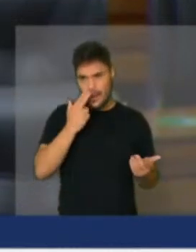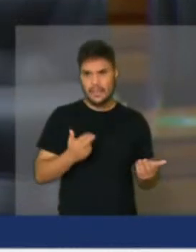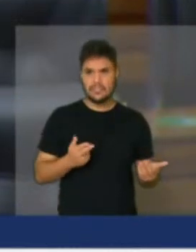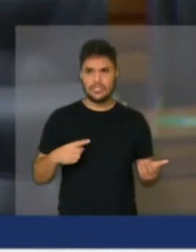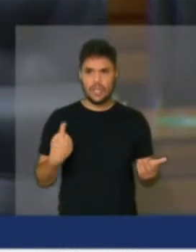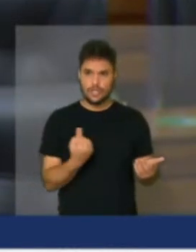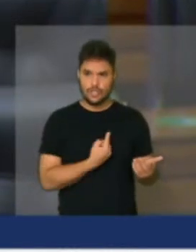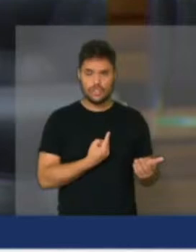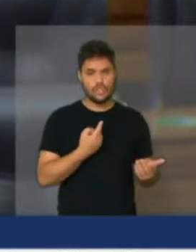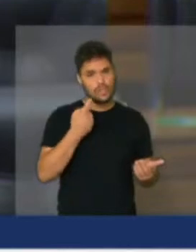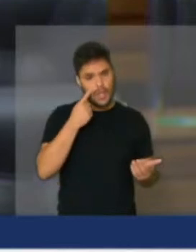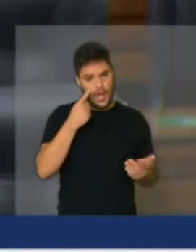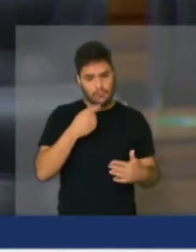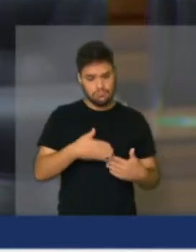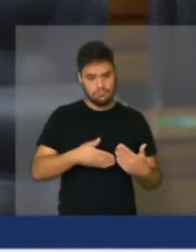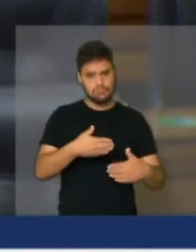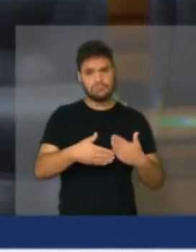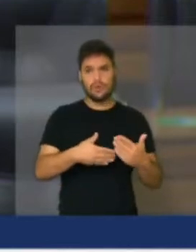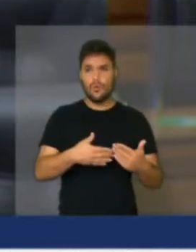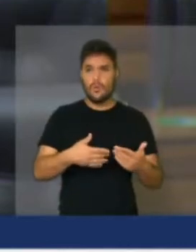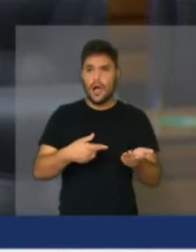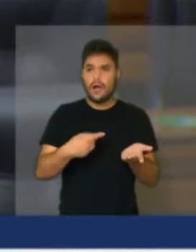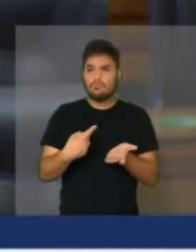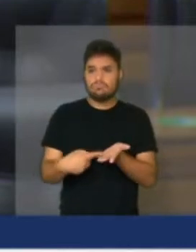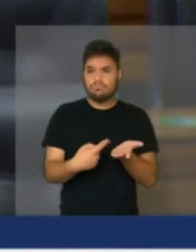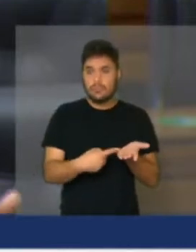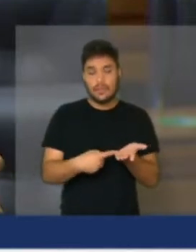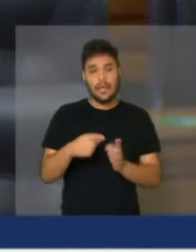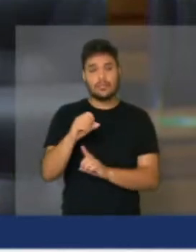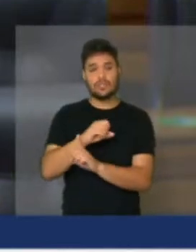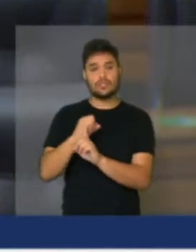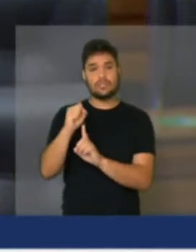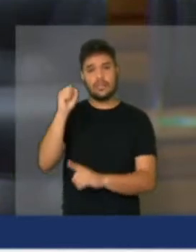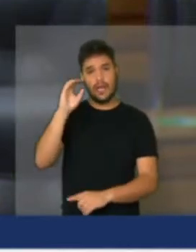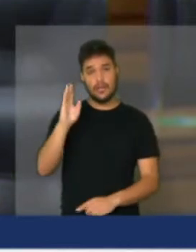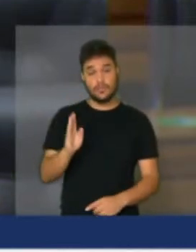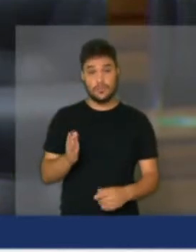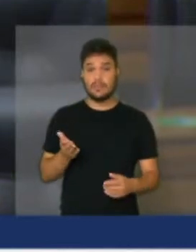É DA SOCIEDADE BRASILEIRA. E AQUI... A CASA QUE REPRESENTA O POVO BRASILEIRO DÁ A